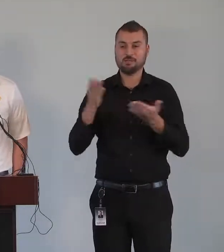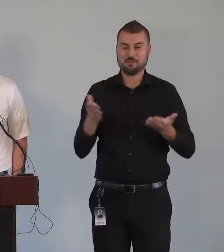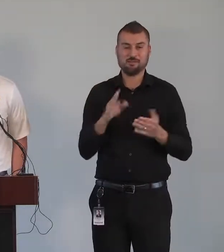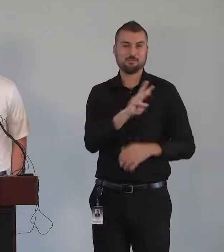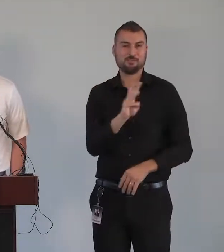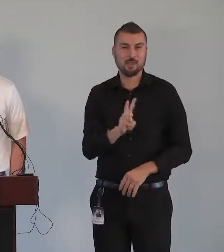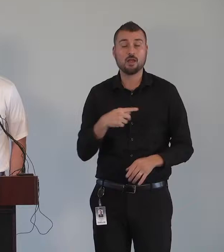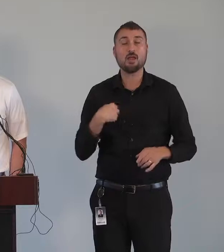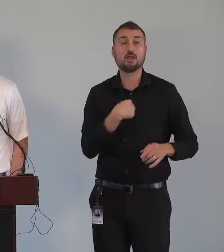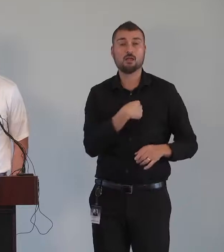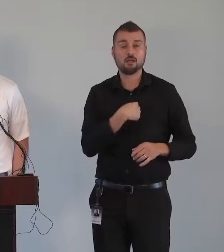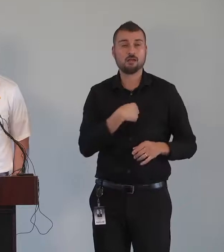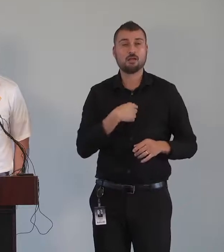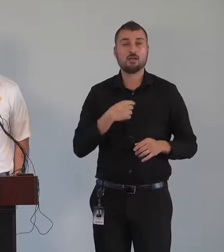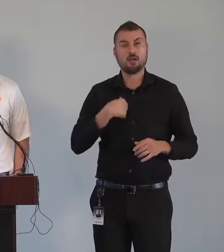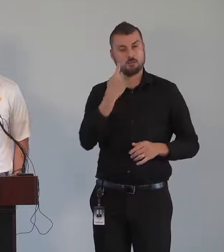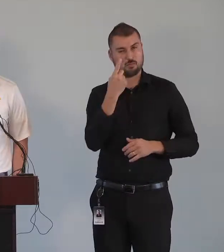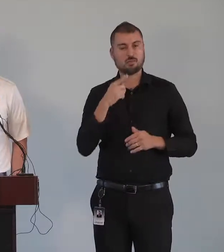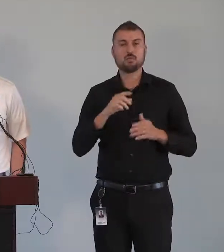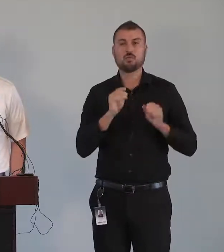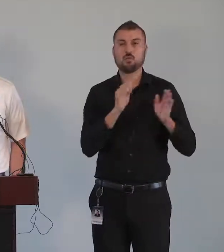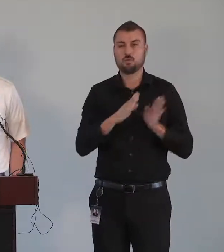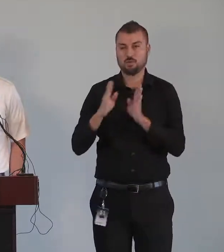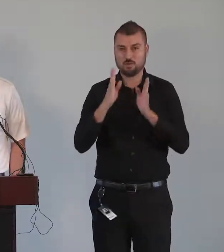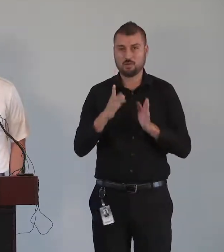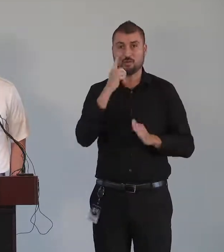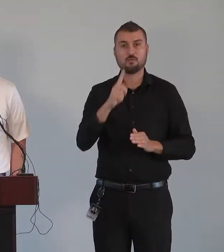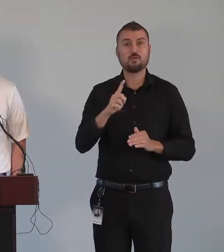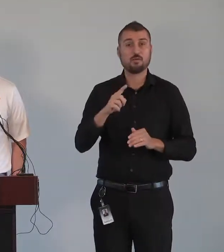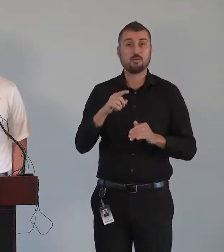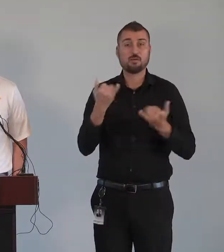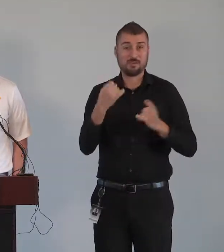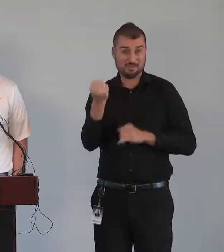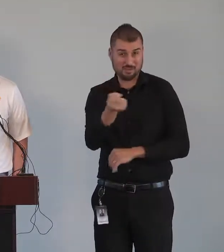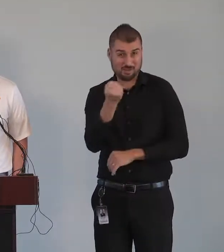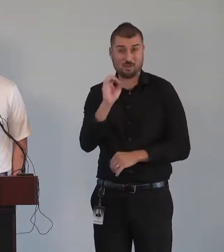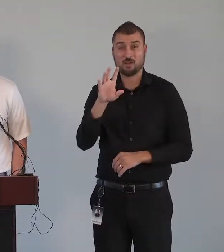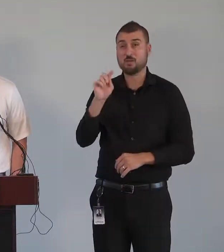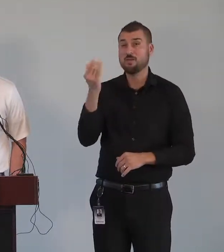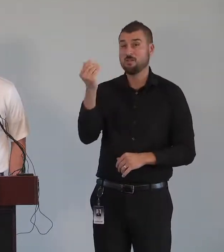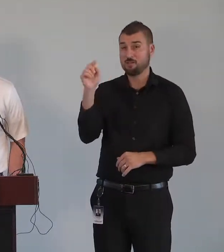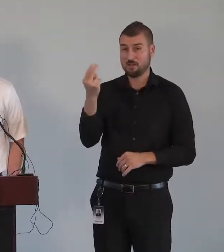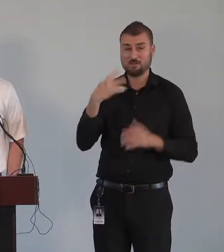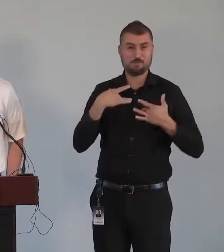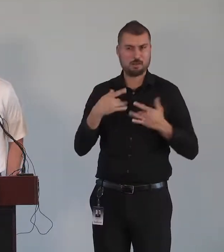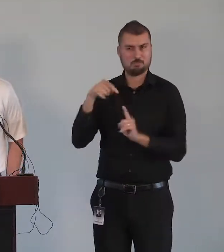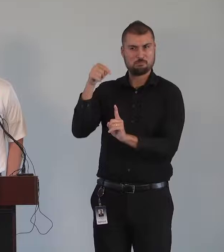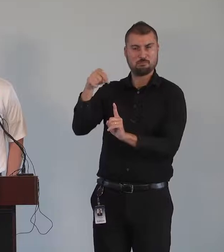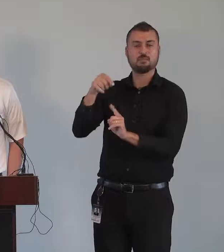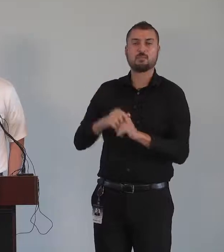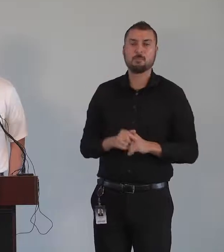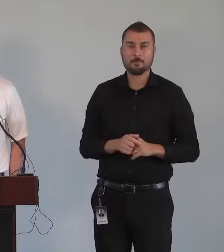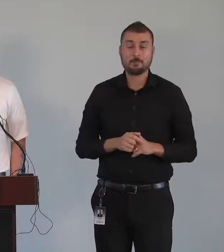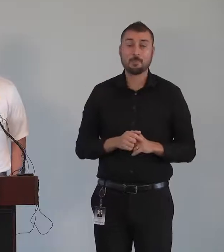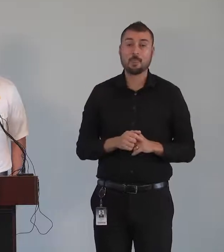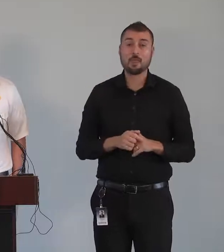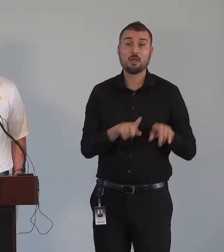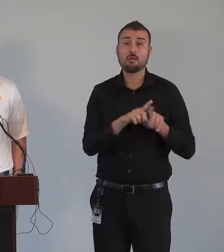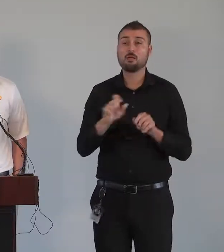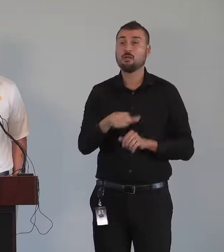del evento de inmunización aquí este sábado. El día 15 de octubre, junto con otros estudiantes y